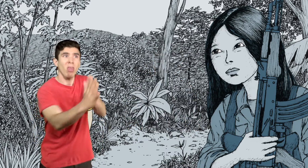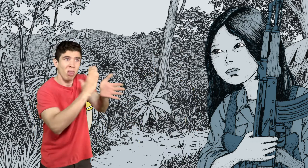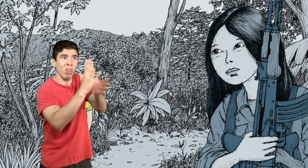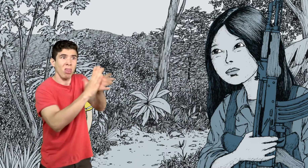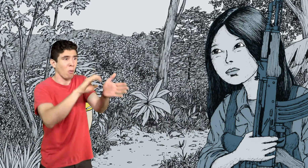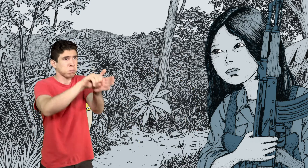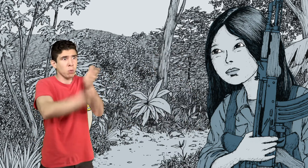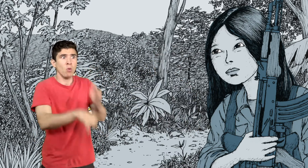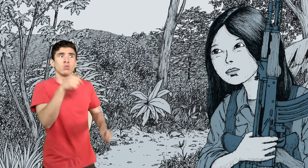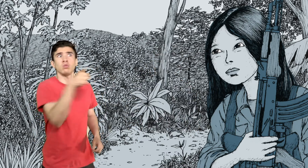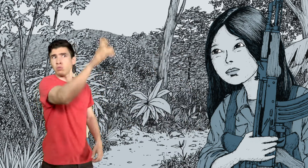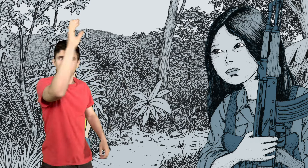El que habla bobadas eres tú,